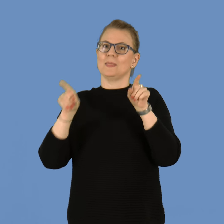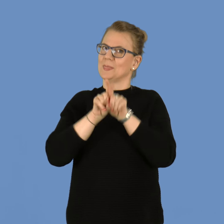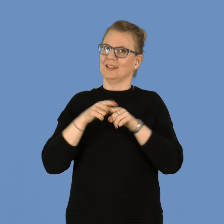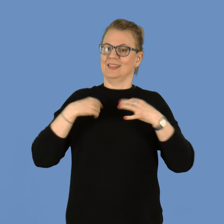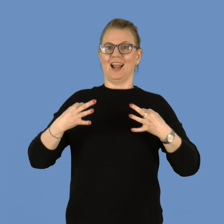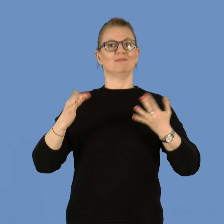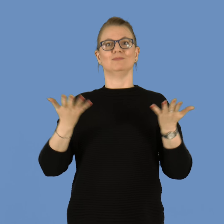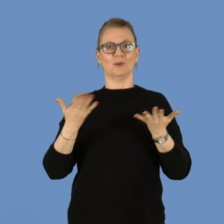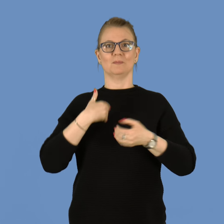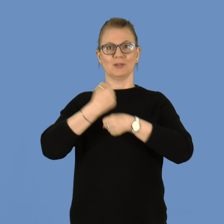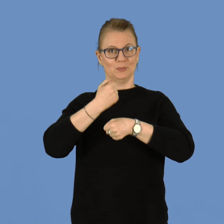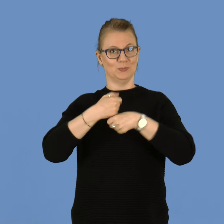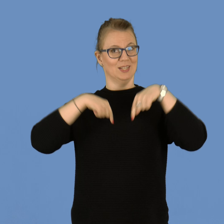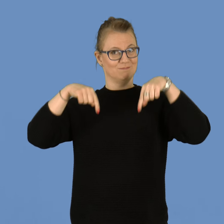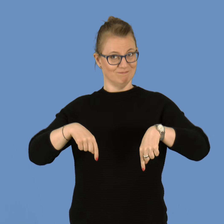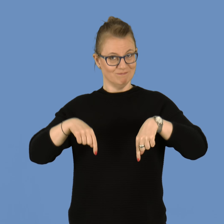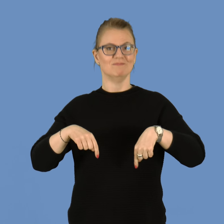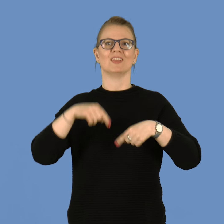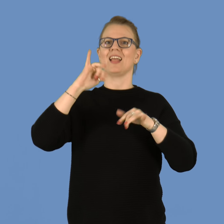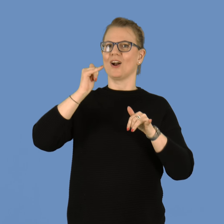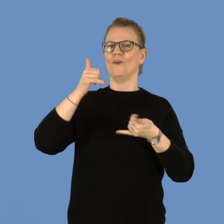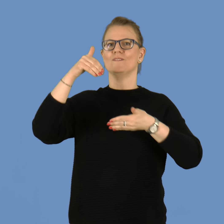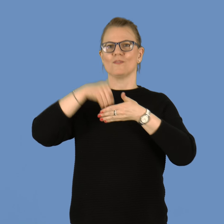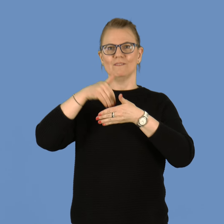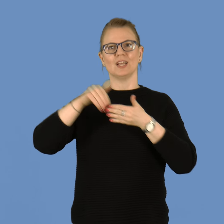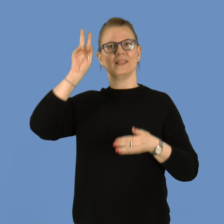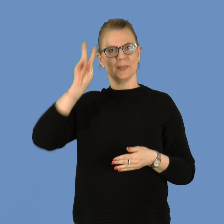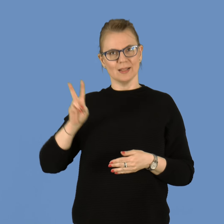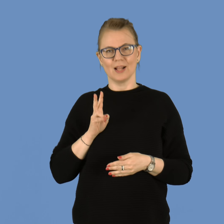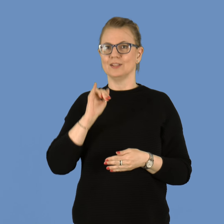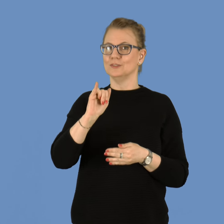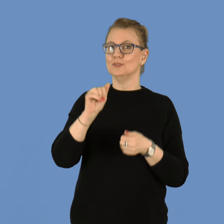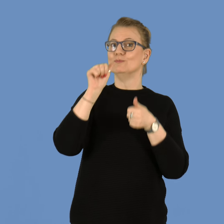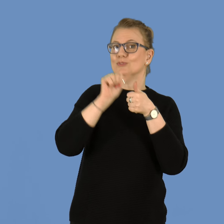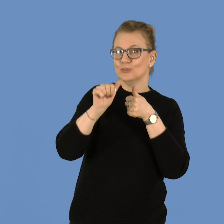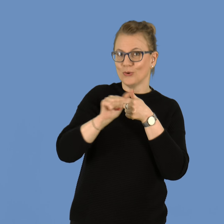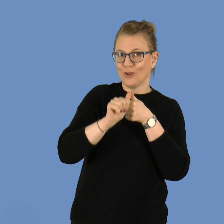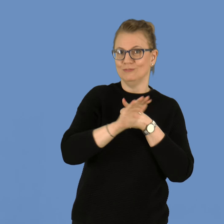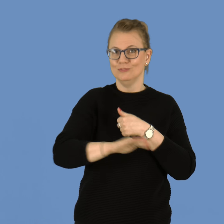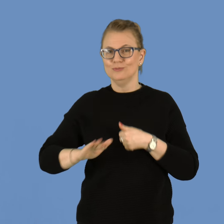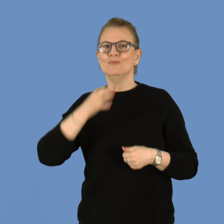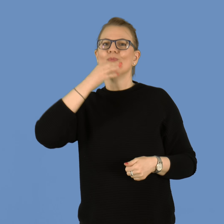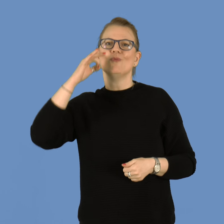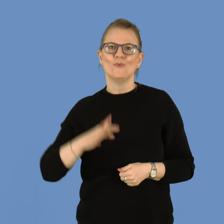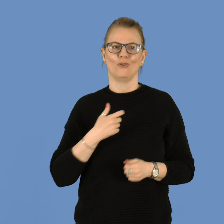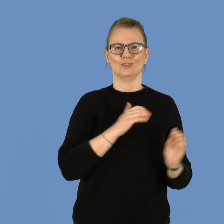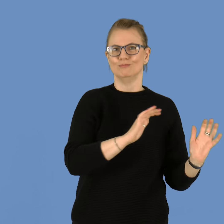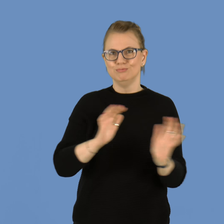Teraz pracuję w Instytucie jako wychowawczyni internatu i nauczycielka w przedszkolu.